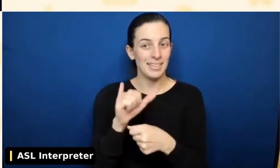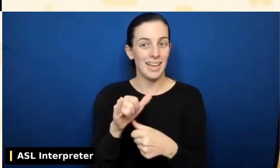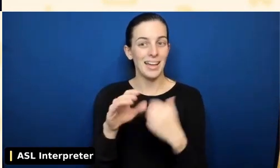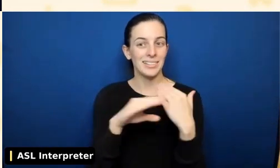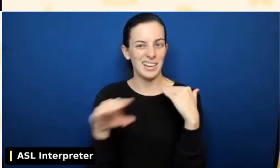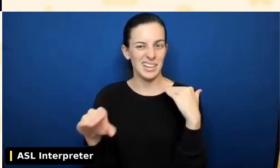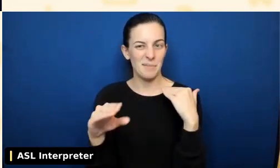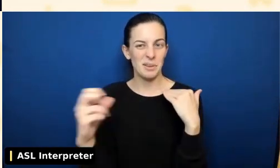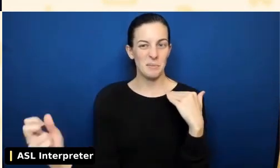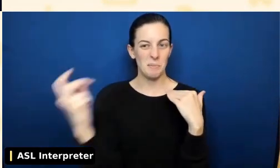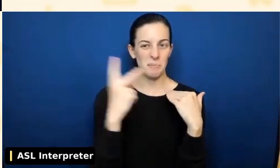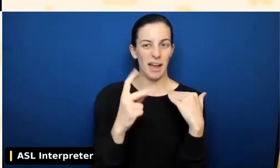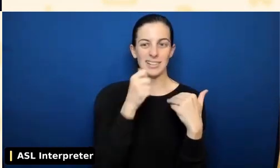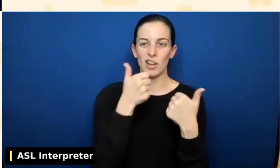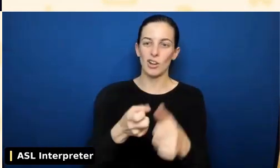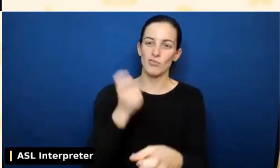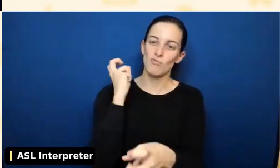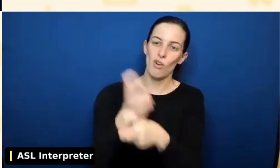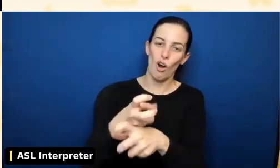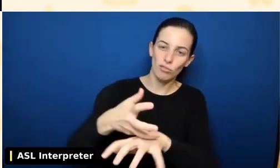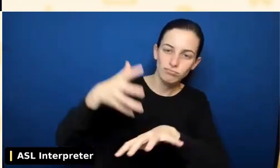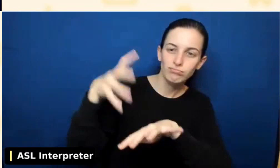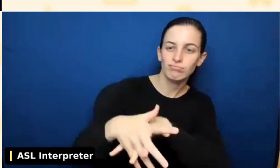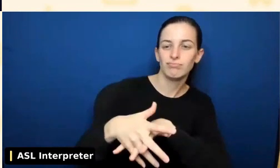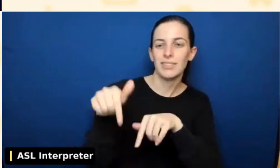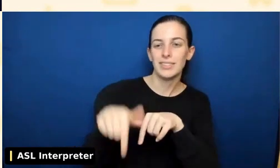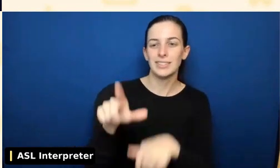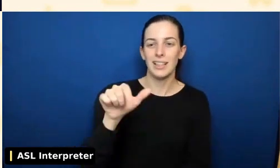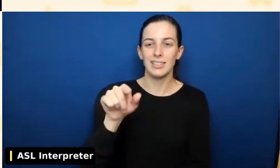codificar estos elementos del lobby aquí y poder iterarlos,